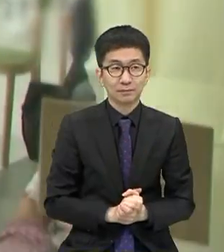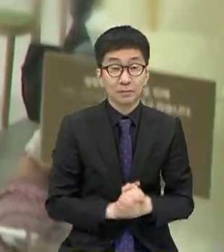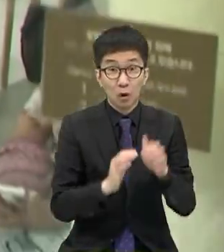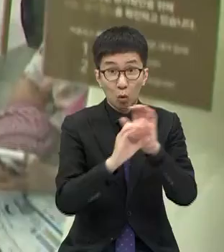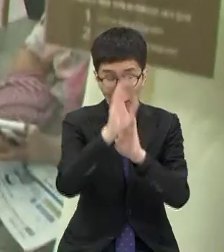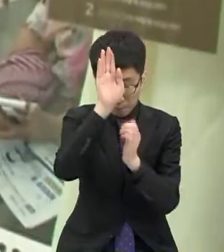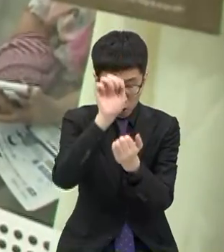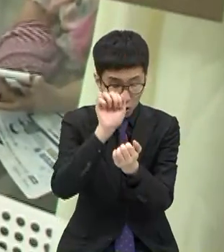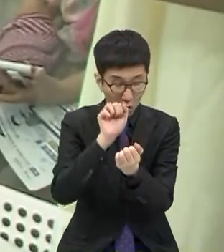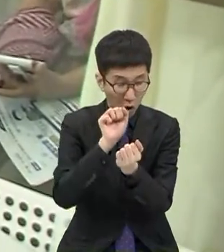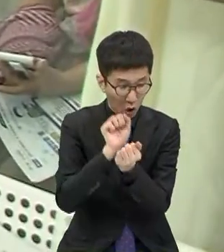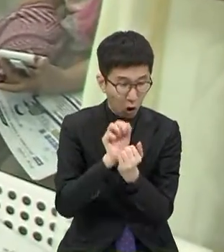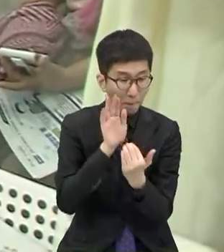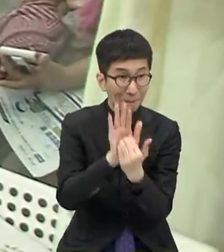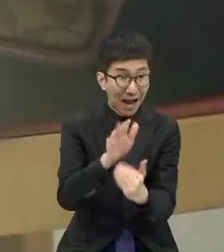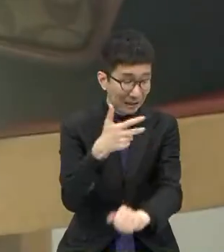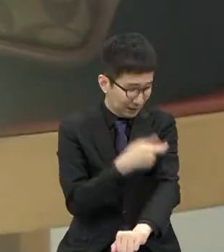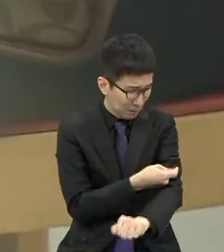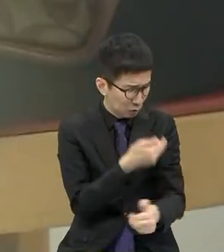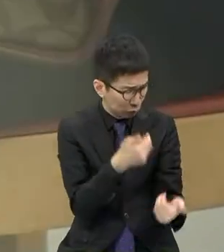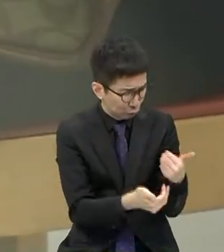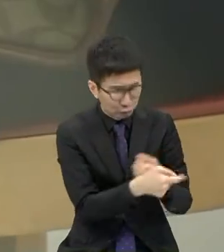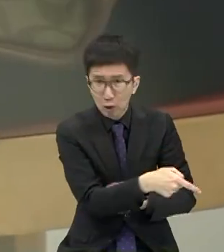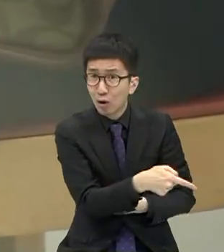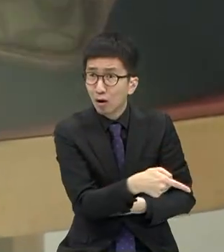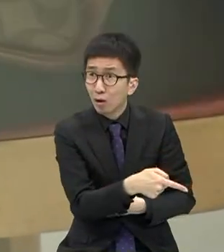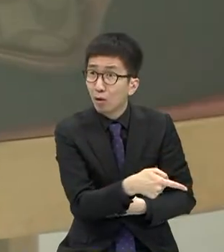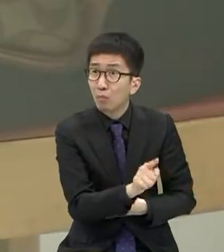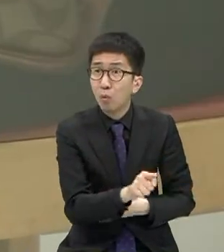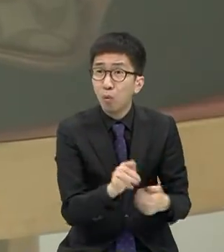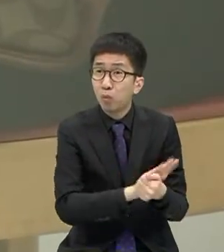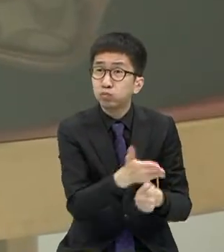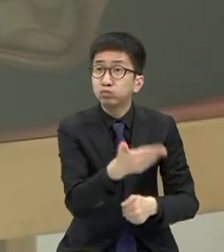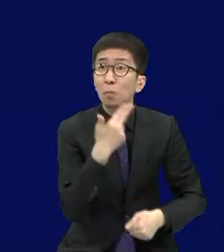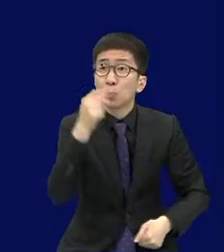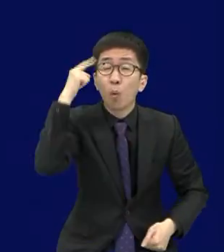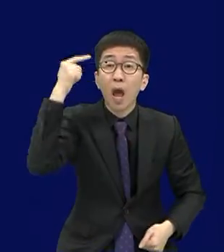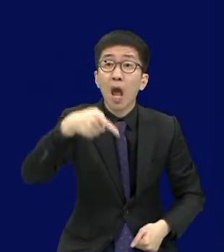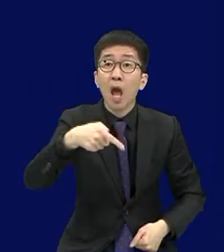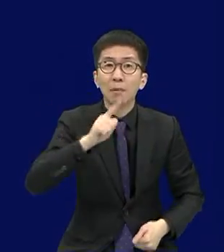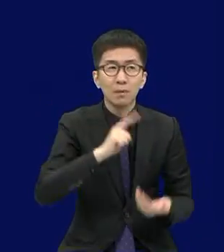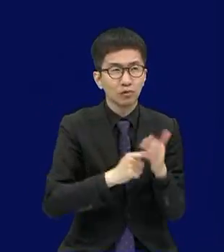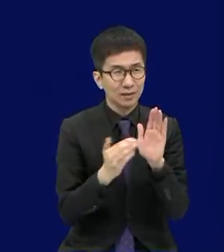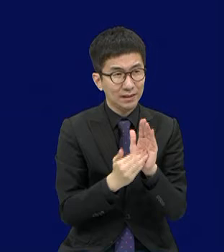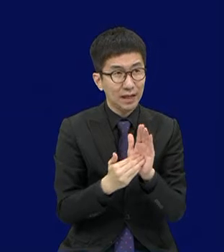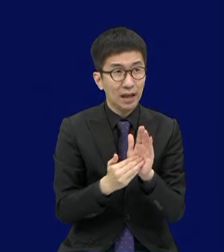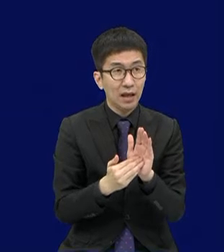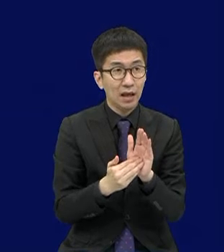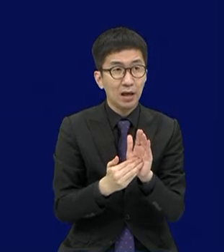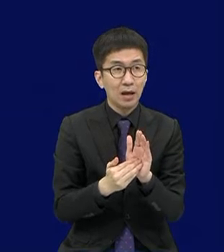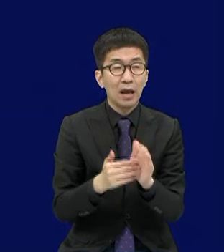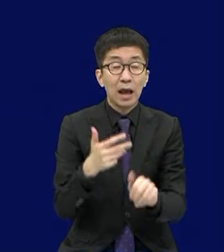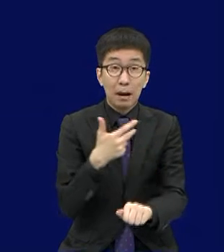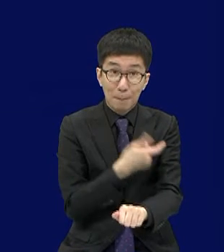(기자) 코로나 백신의 이상 반응을 소극적으로 인정한다는 지적에 대해 정